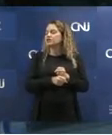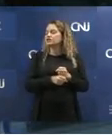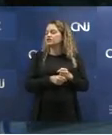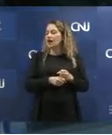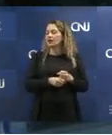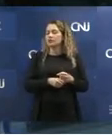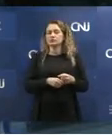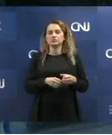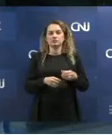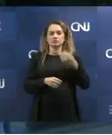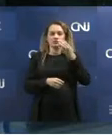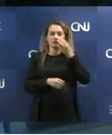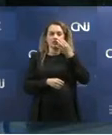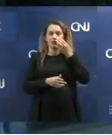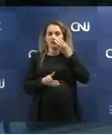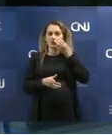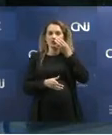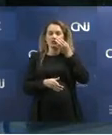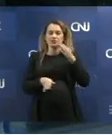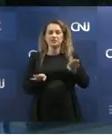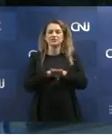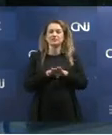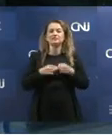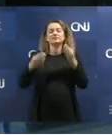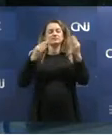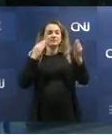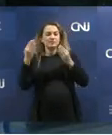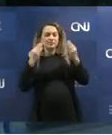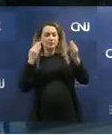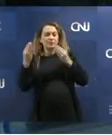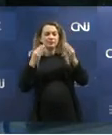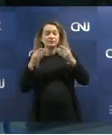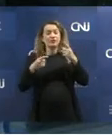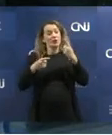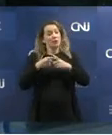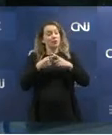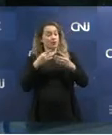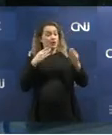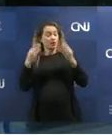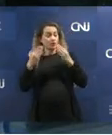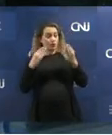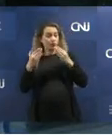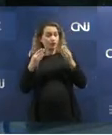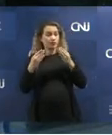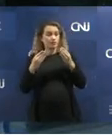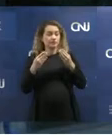porque ainda havia dúvidas porque a dúvida ela sobreviveu